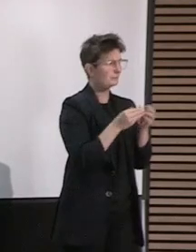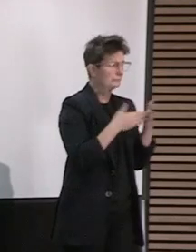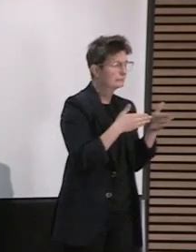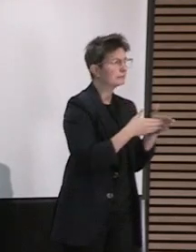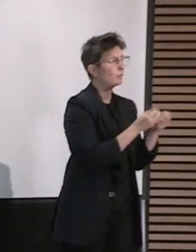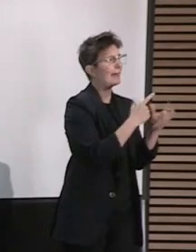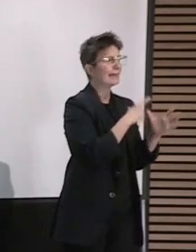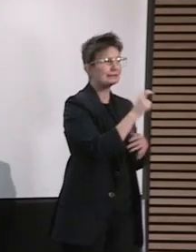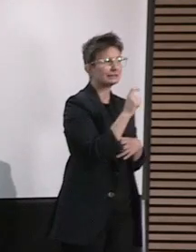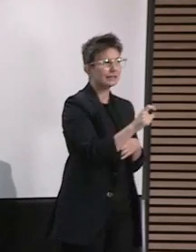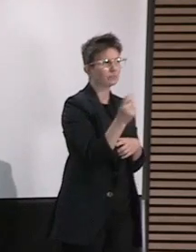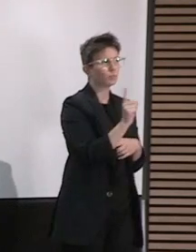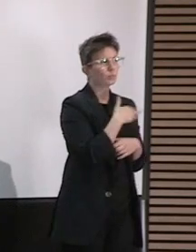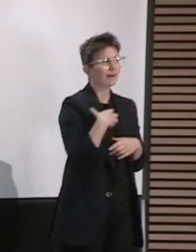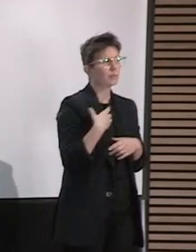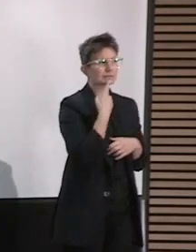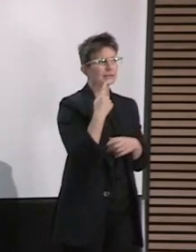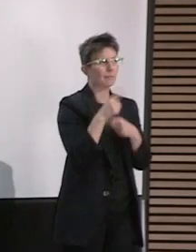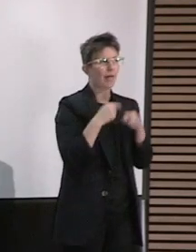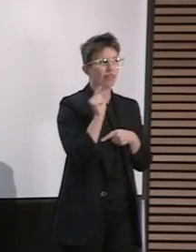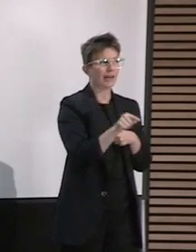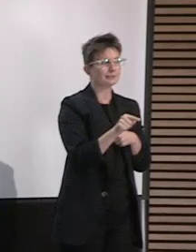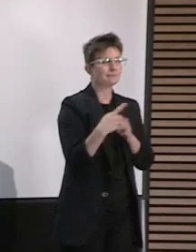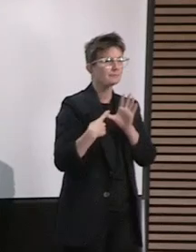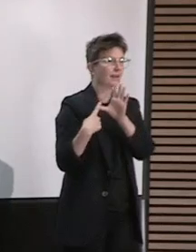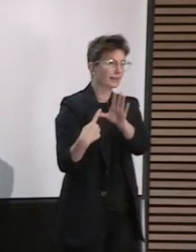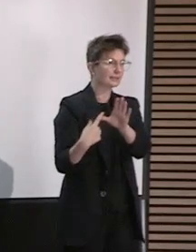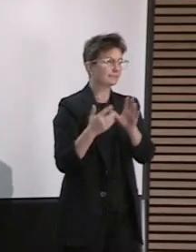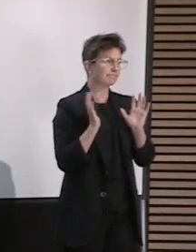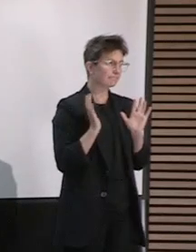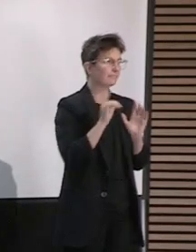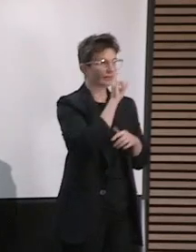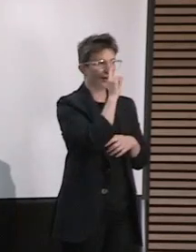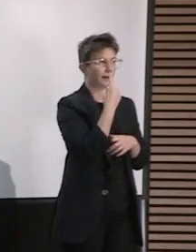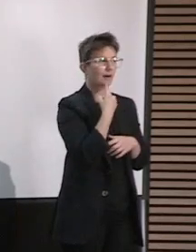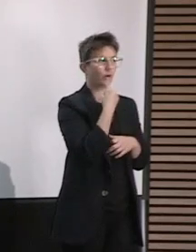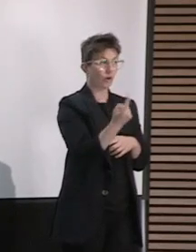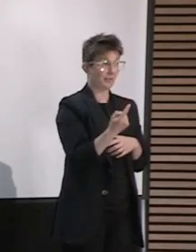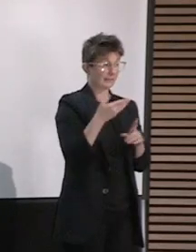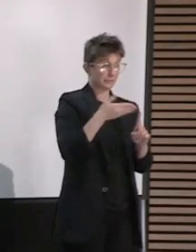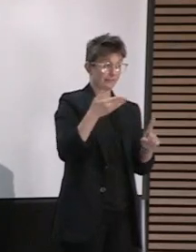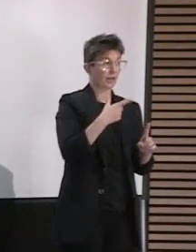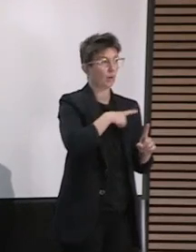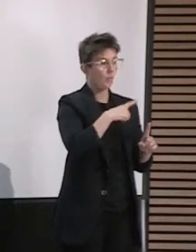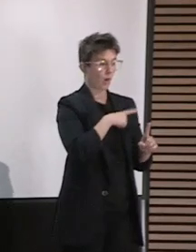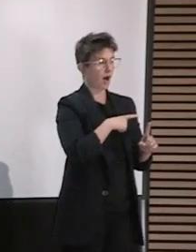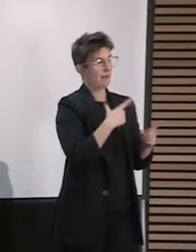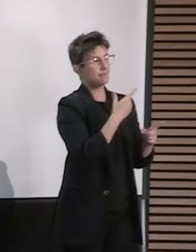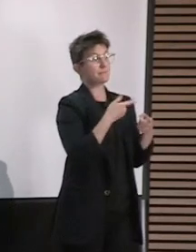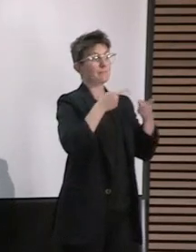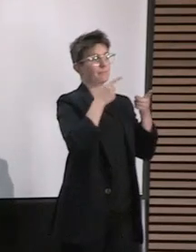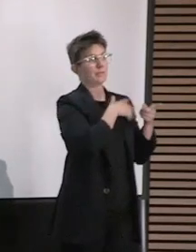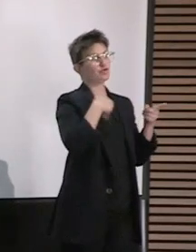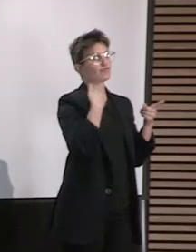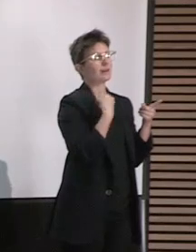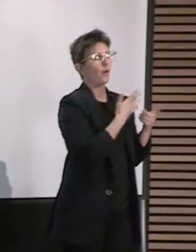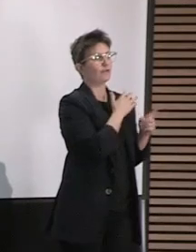i a raatau? Ko ahau- GRANT